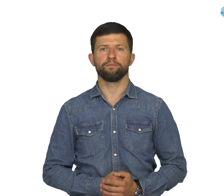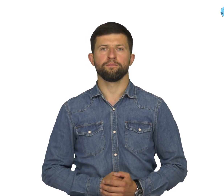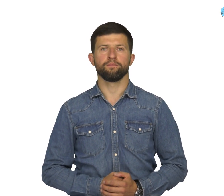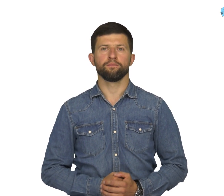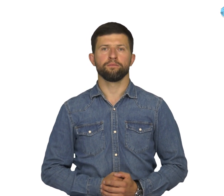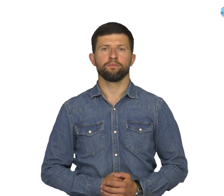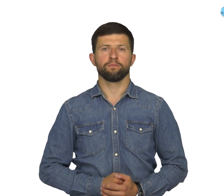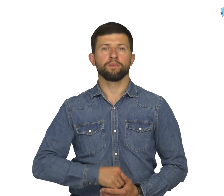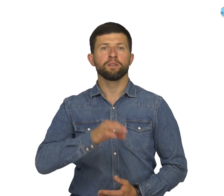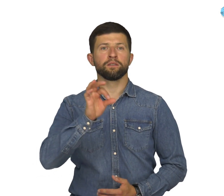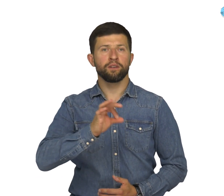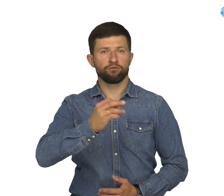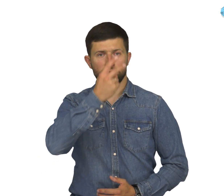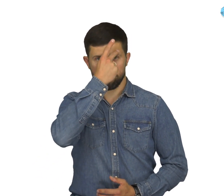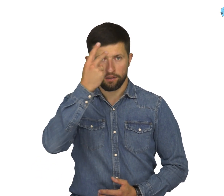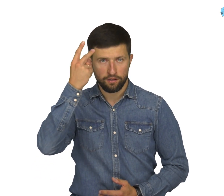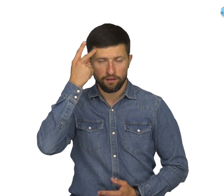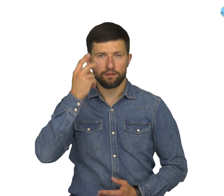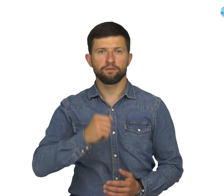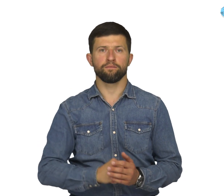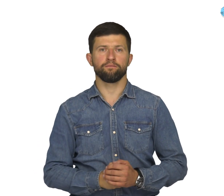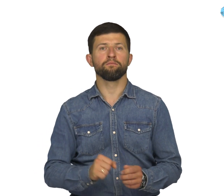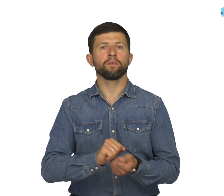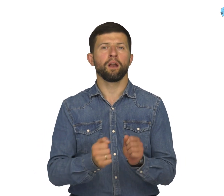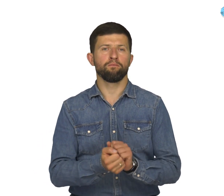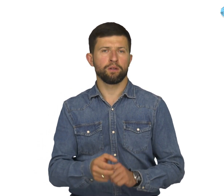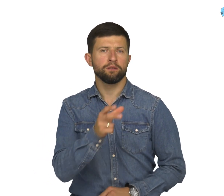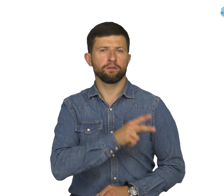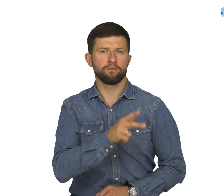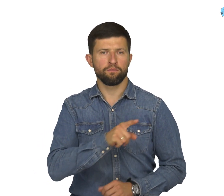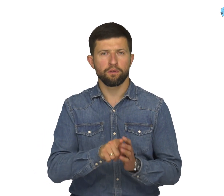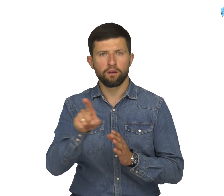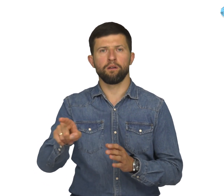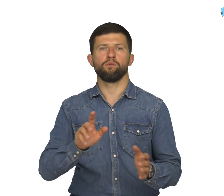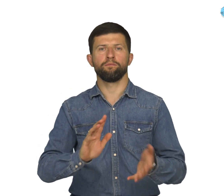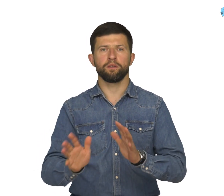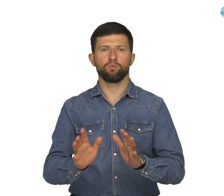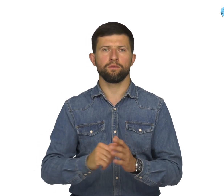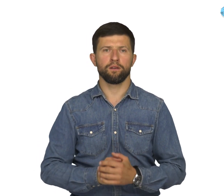świadczenia pielęgnacyjnego lub zasiłku dla opiekuna